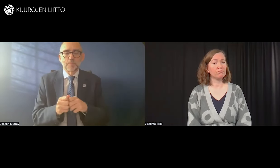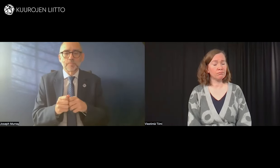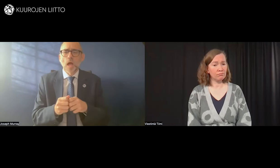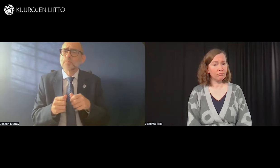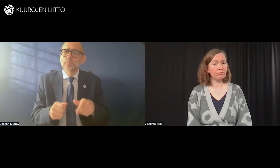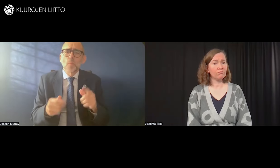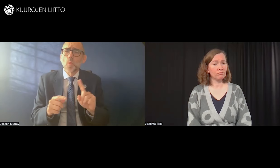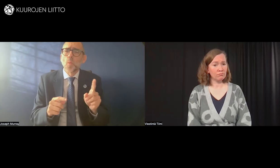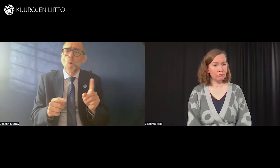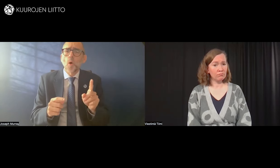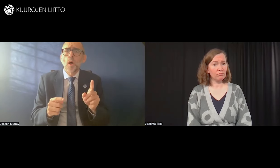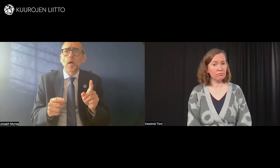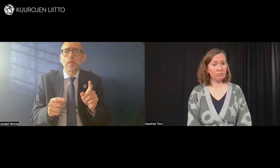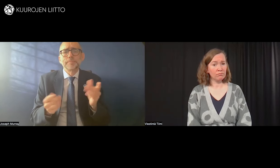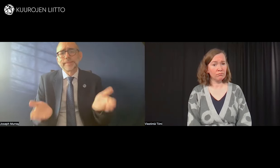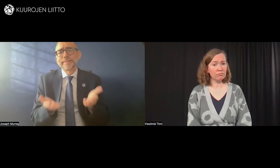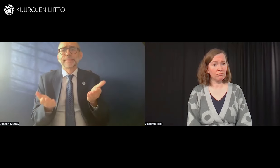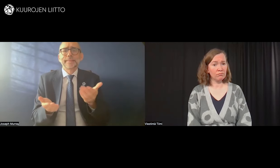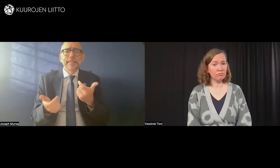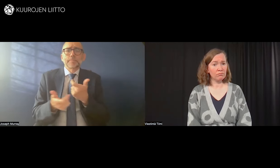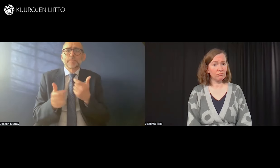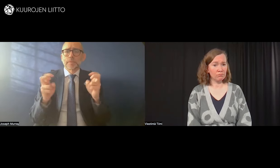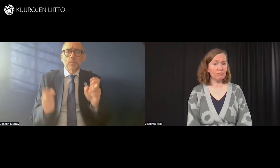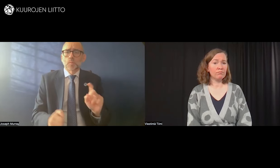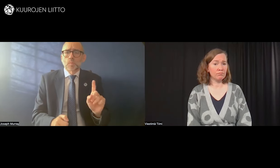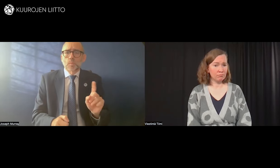Tämä ei ole kevyt, hauska aihe.